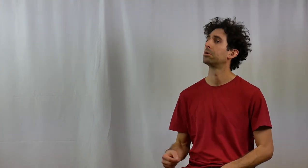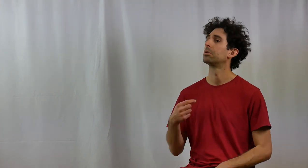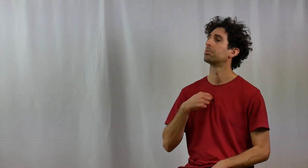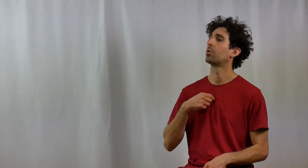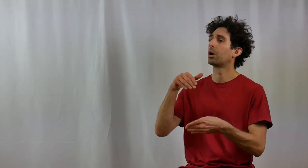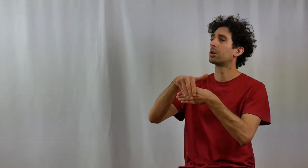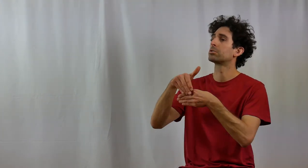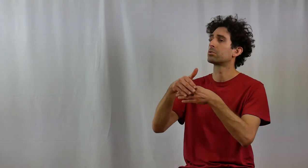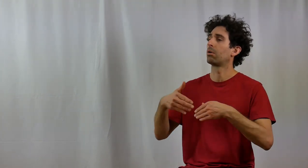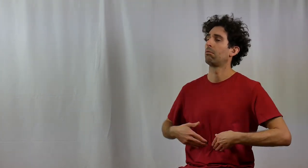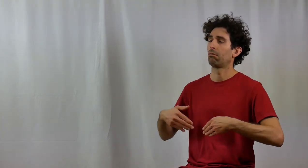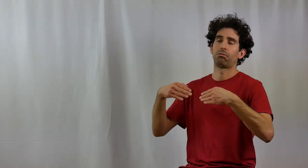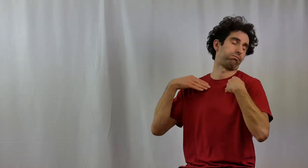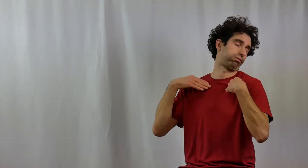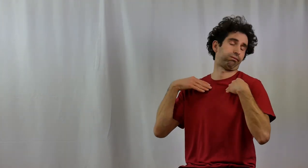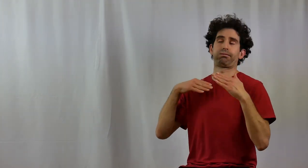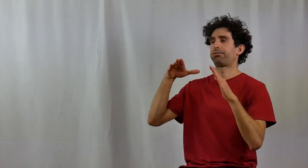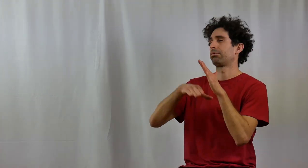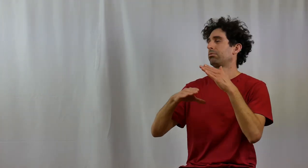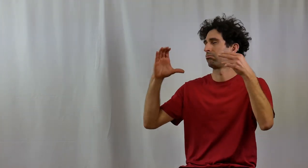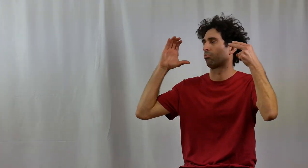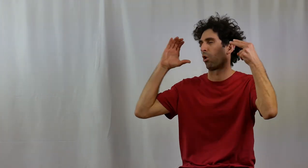Ce soir, je dormirais moins con.